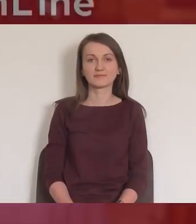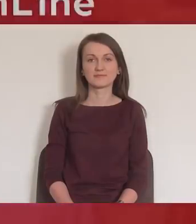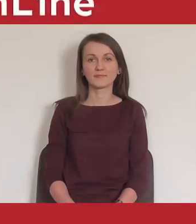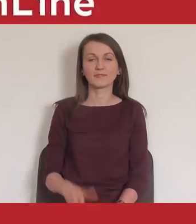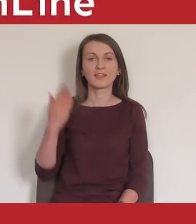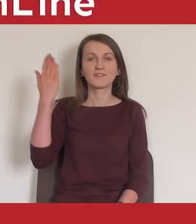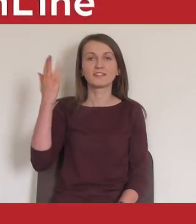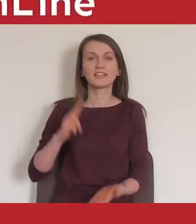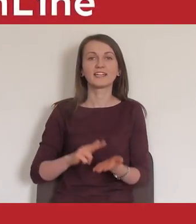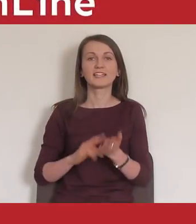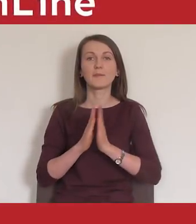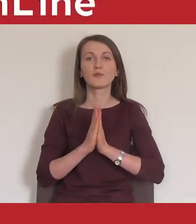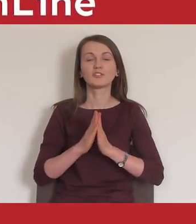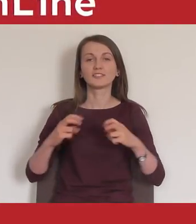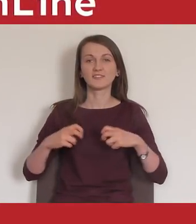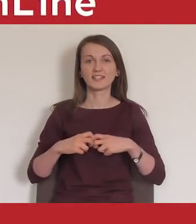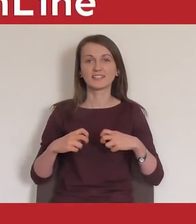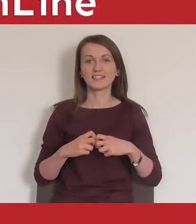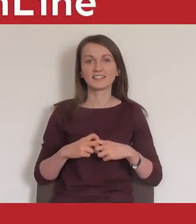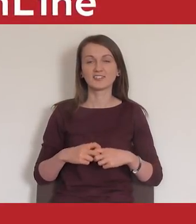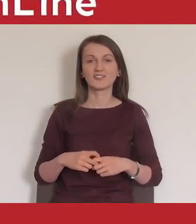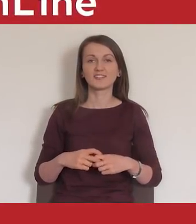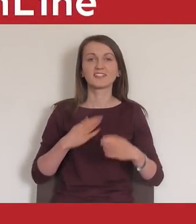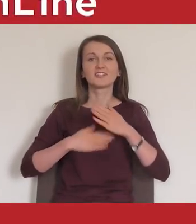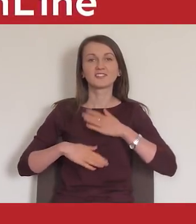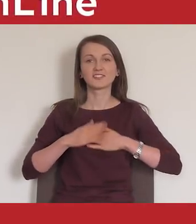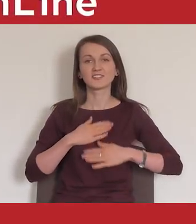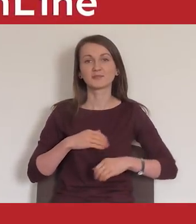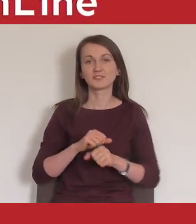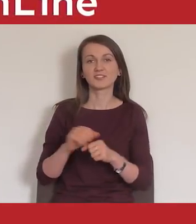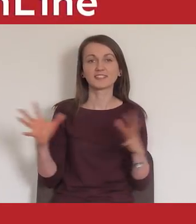Witaj na Medytacji onLine. Cieszymy się, że jesteś z nami.